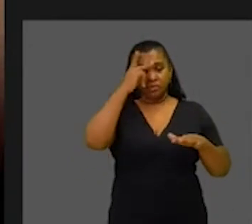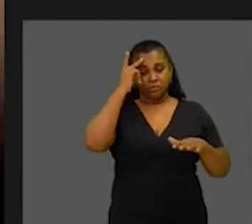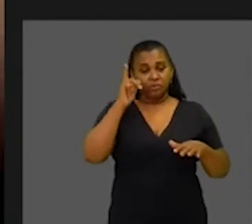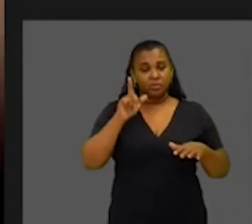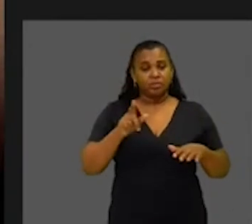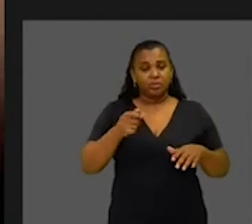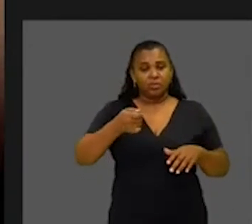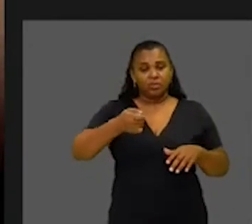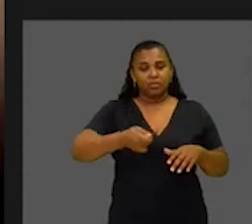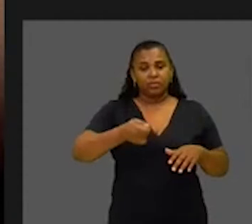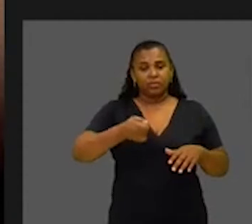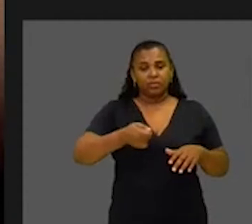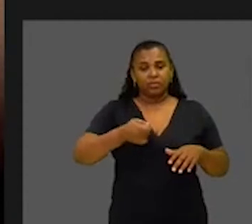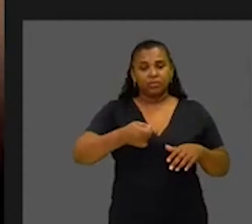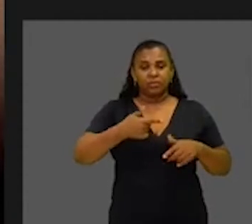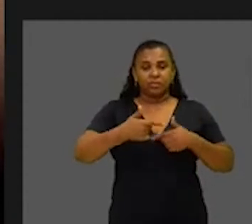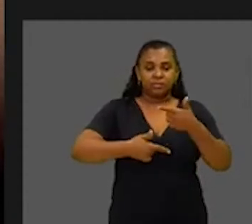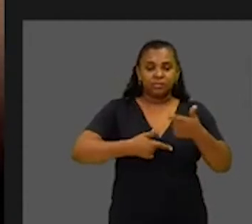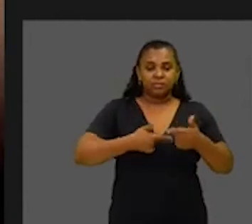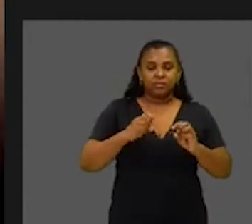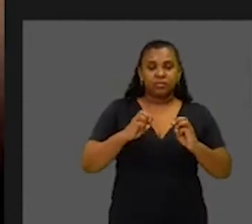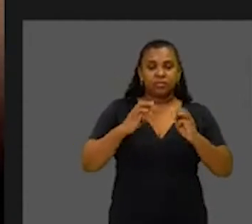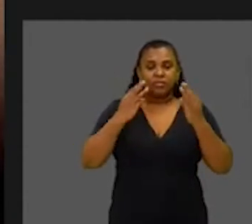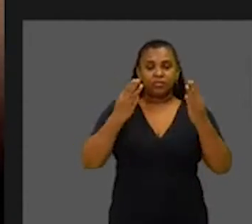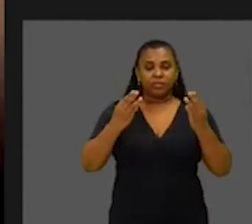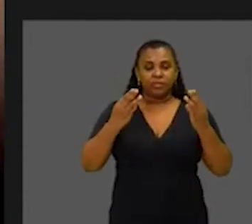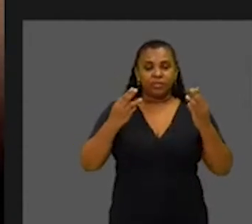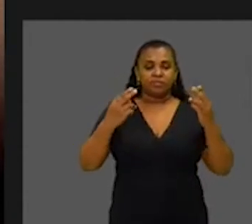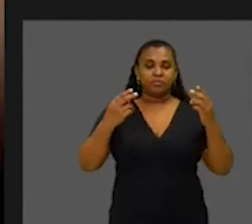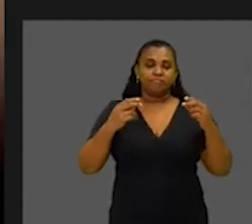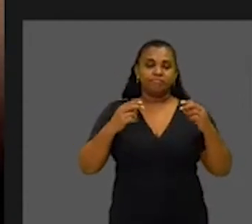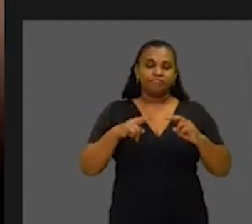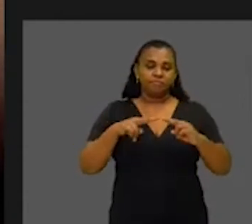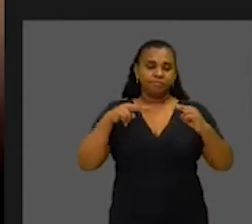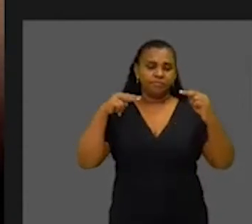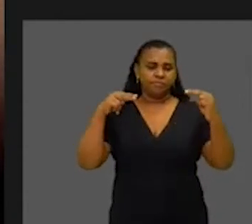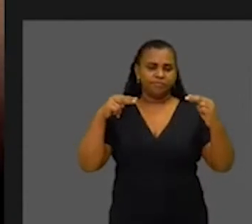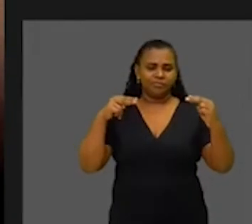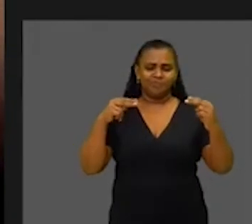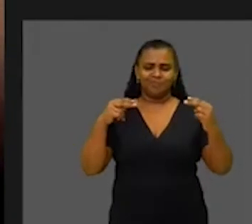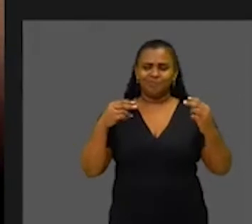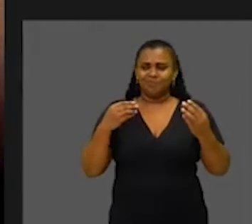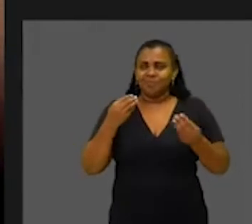que fazem a sua parte não é dentro virtual é vocês não têm ideia da logística quer fazer isso gente